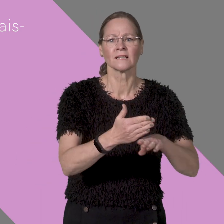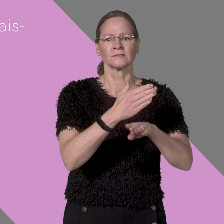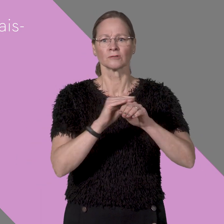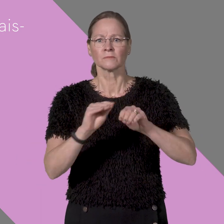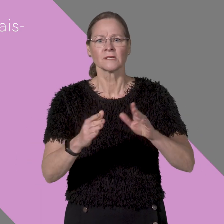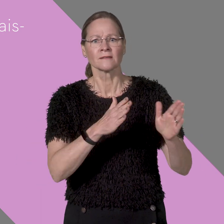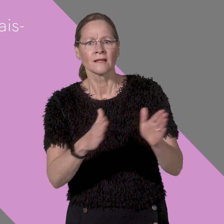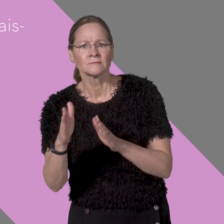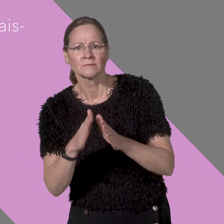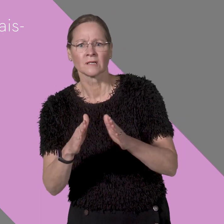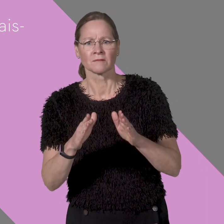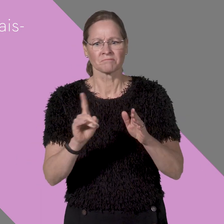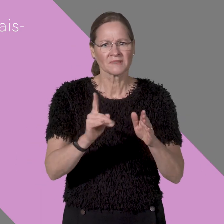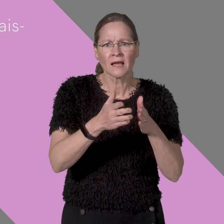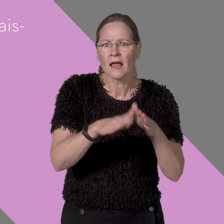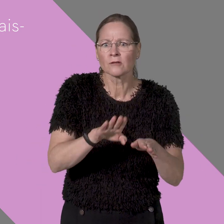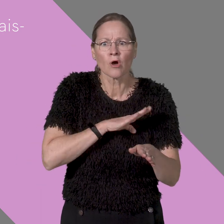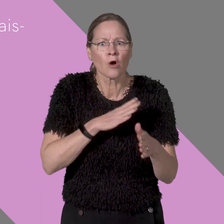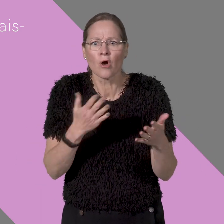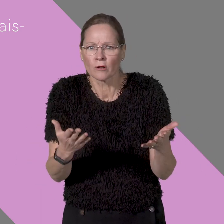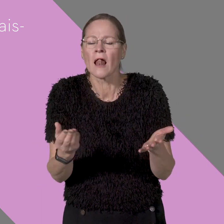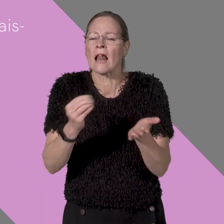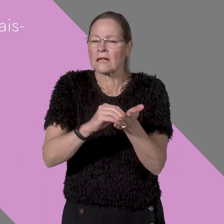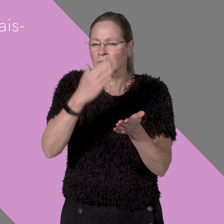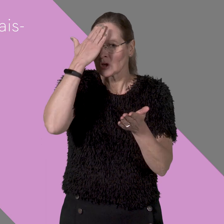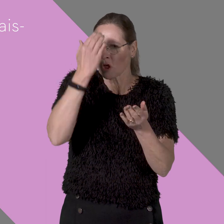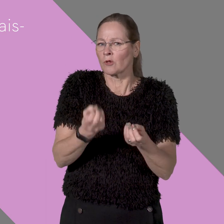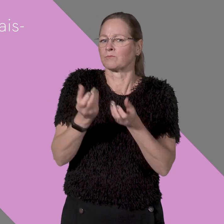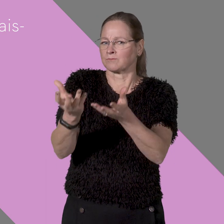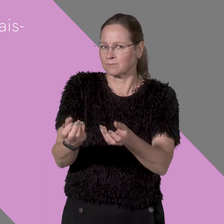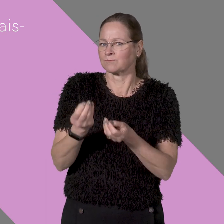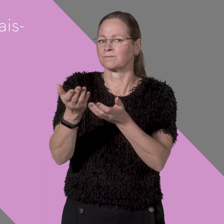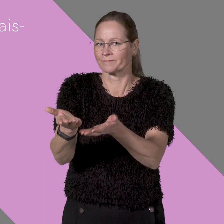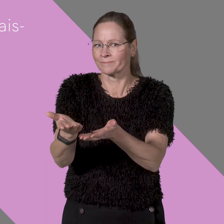ja esiopetuksen järjestämisessä on.